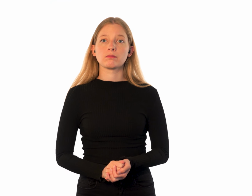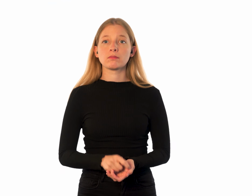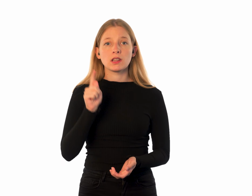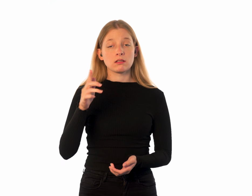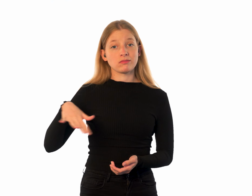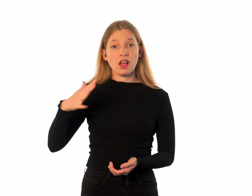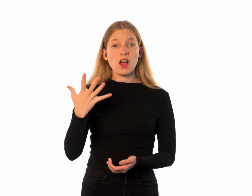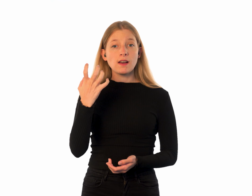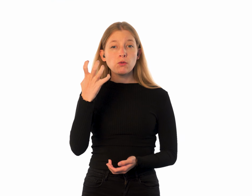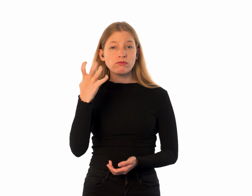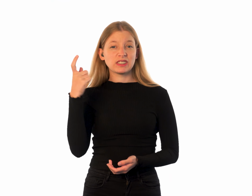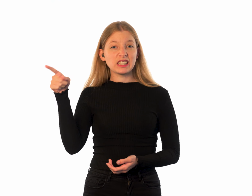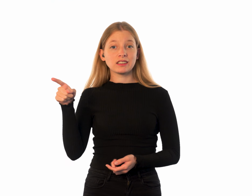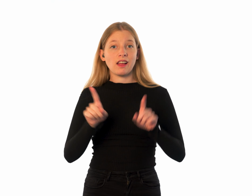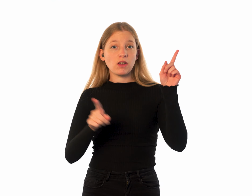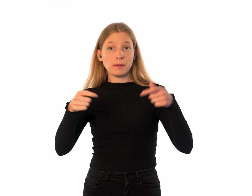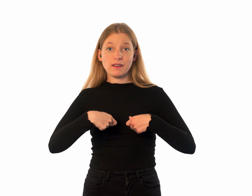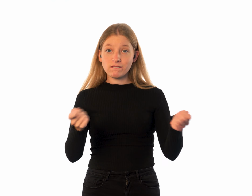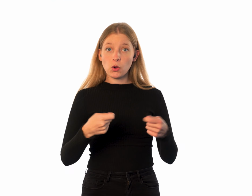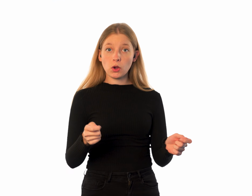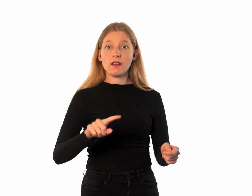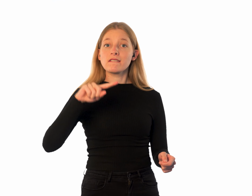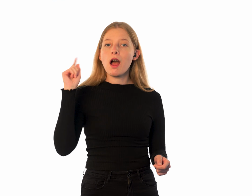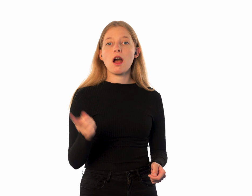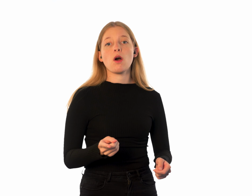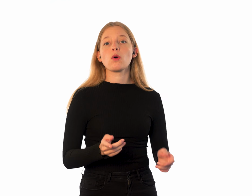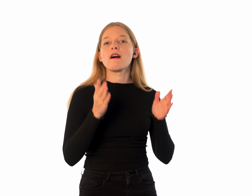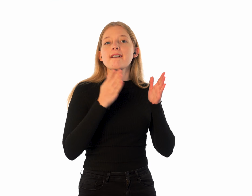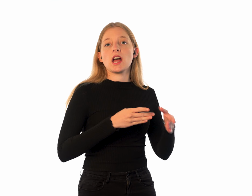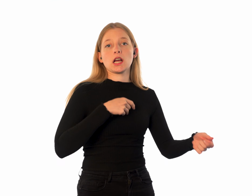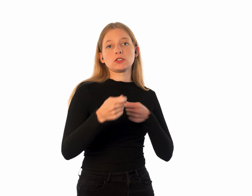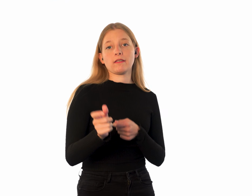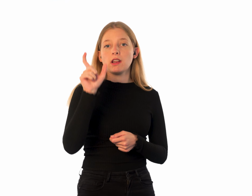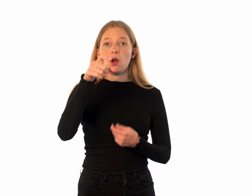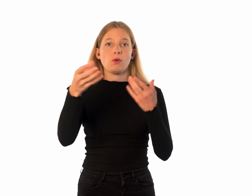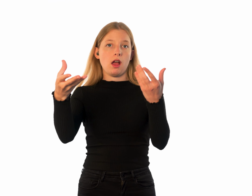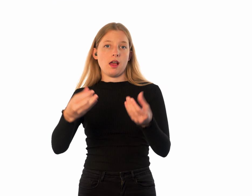Neben rund 50 Fabrikverkäufen laden auch die Fachgeschäfte